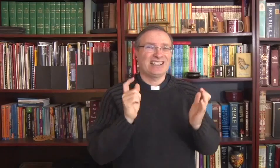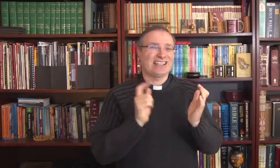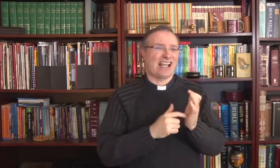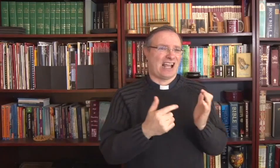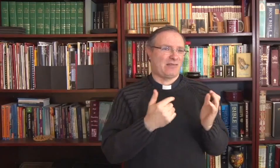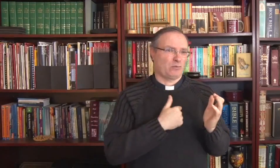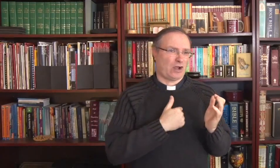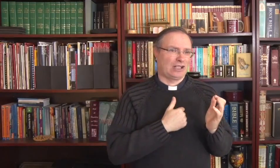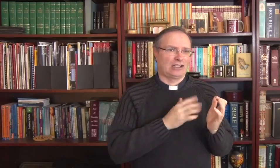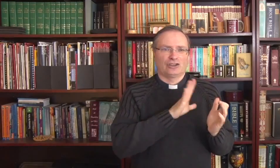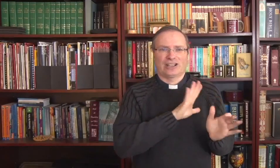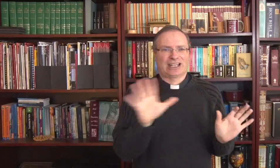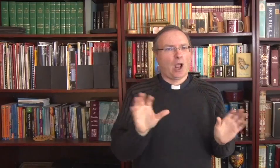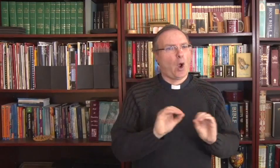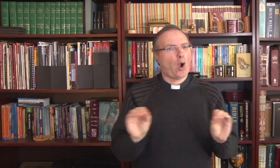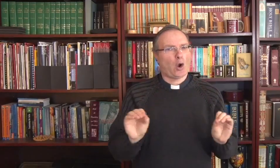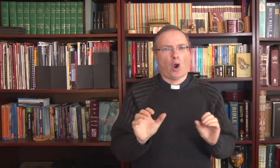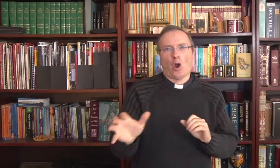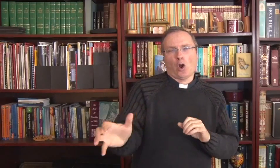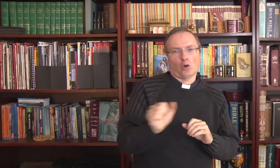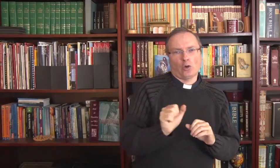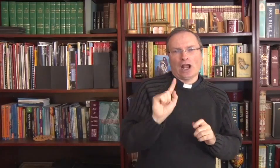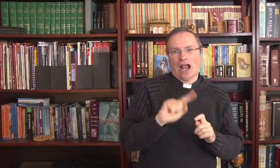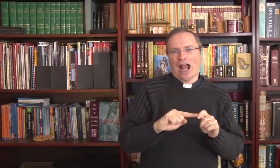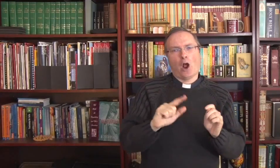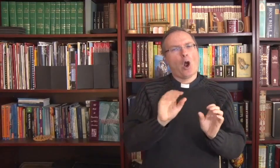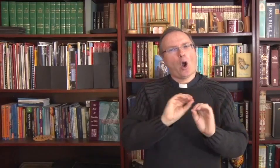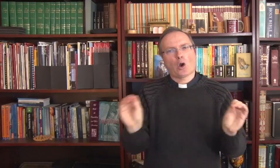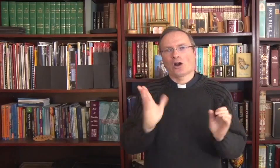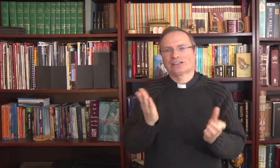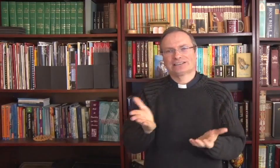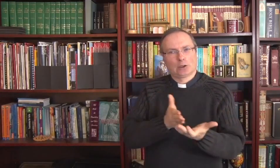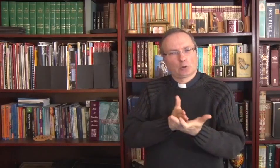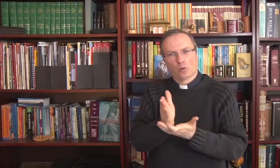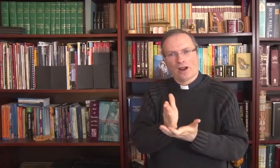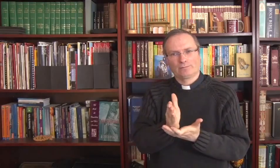Quant à moi, je n’ai eu recours à aucun de ces droits,